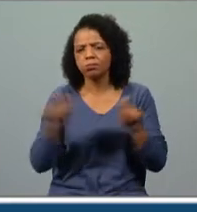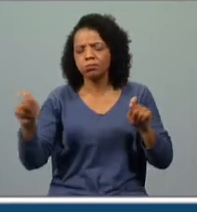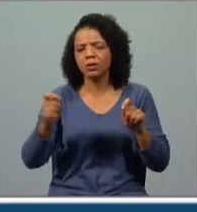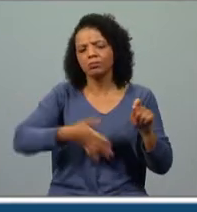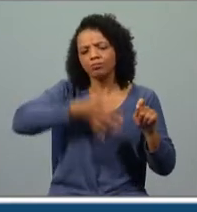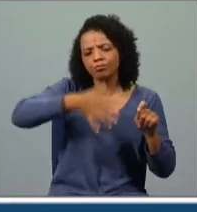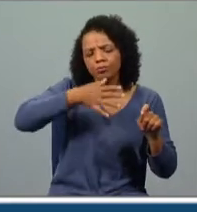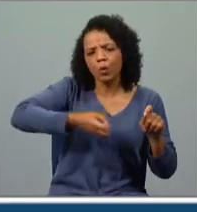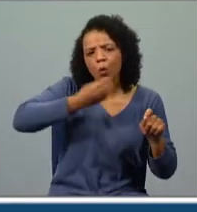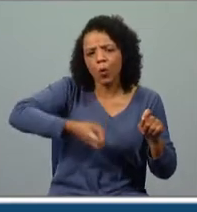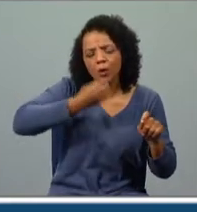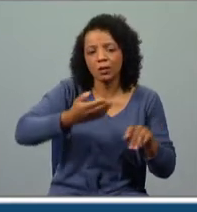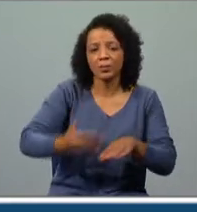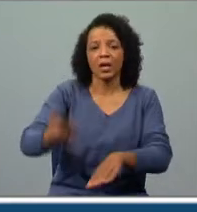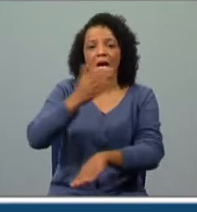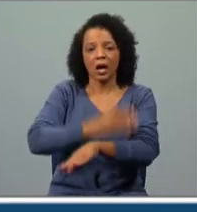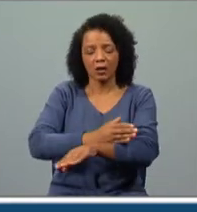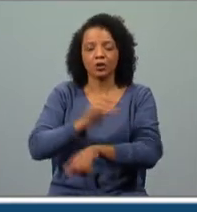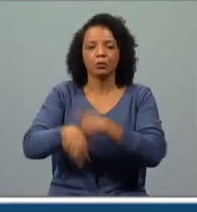oral antes de servir que está a tua escrita 在為您服務之前口頭寫作